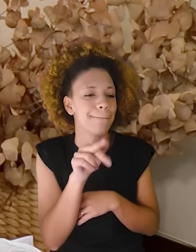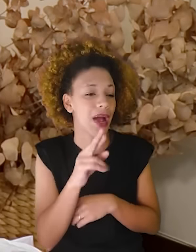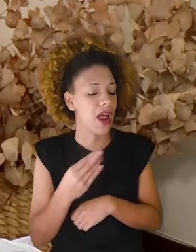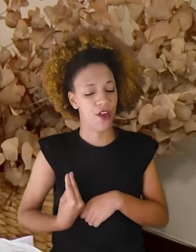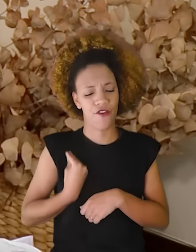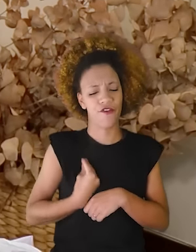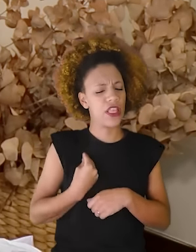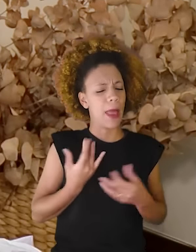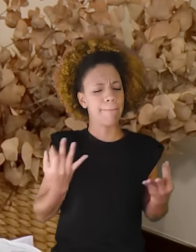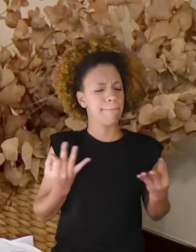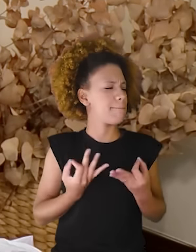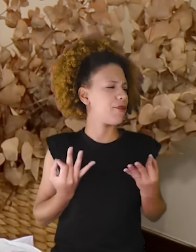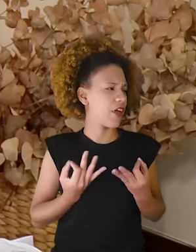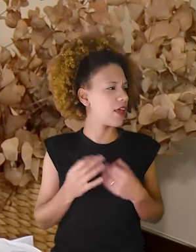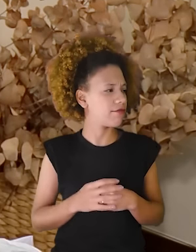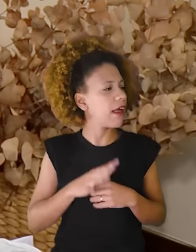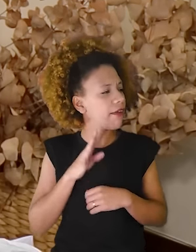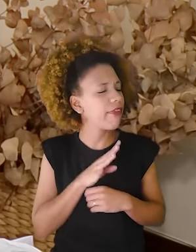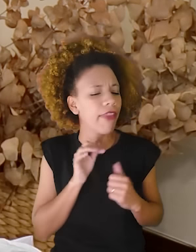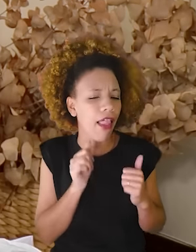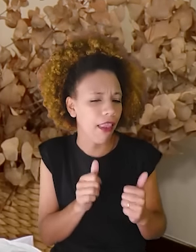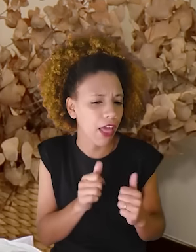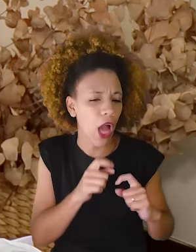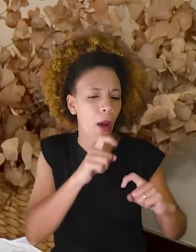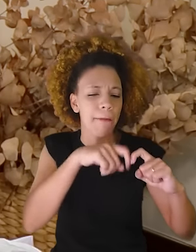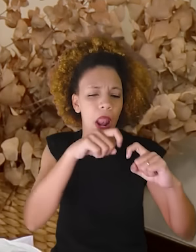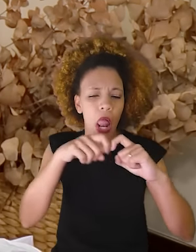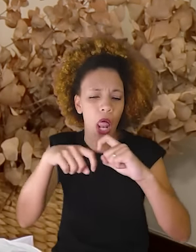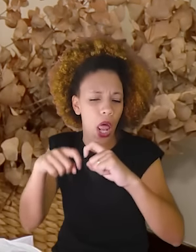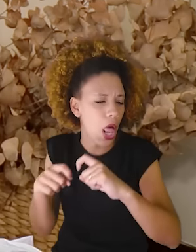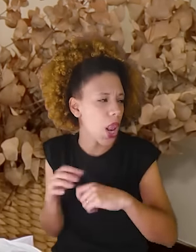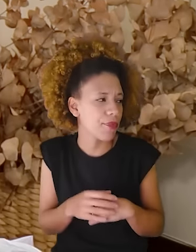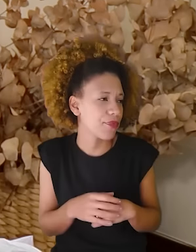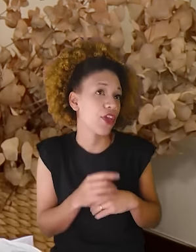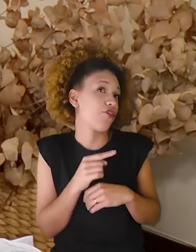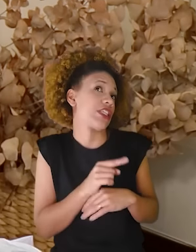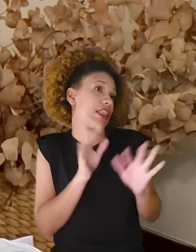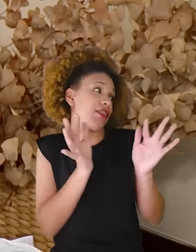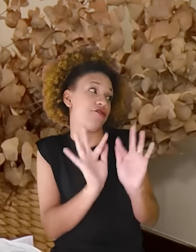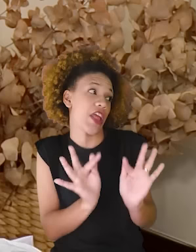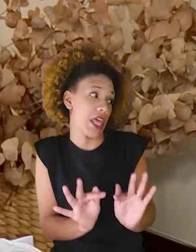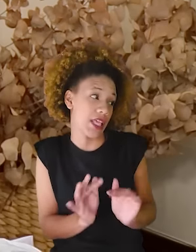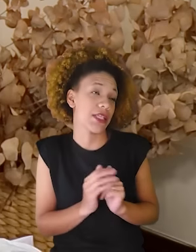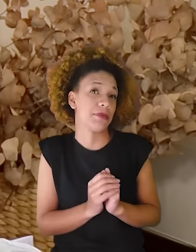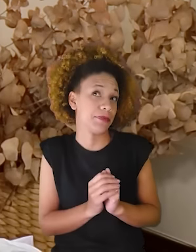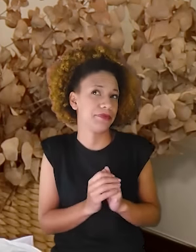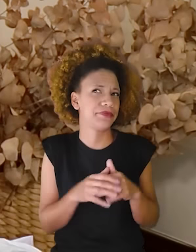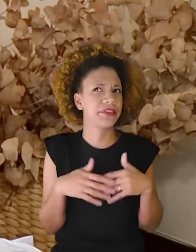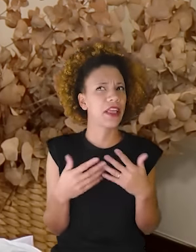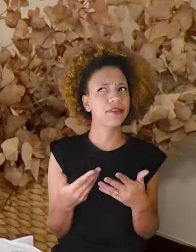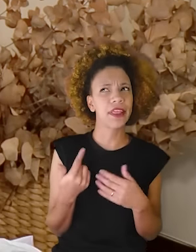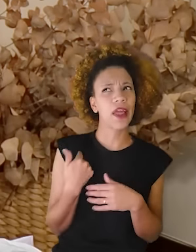sua vida tá incrível sua vida tá legal você tá comendo gente você tá feliz e aí você falou eu